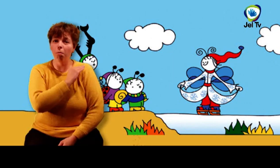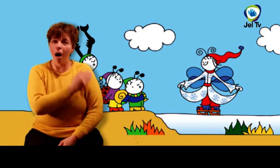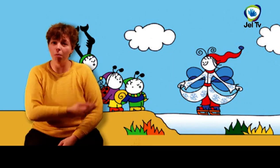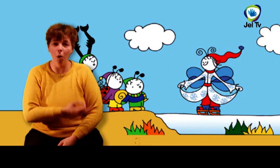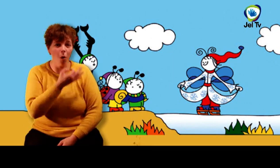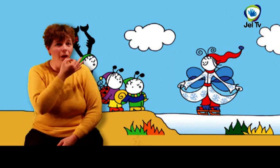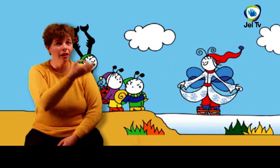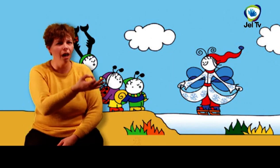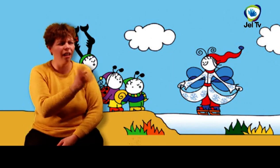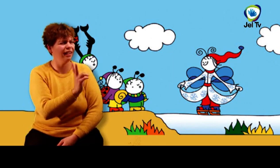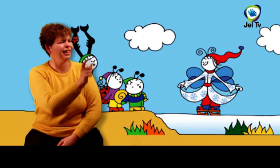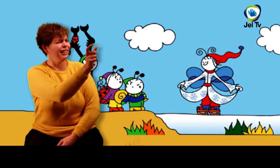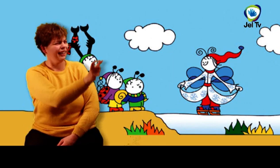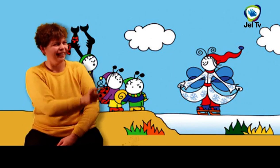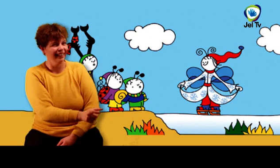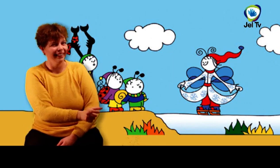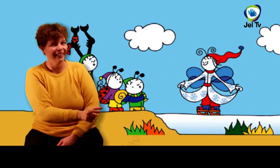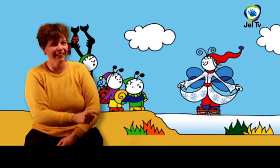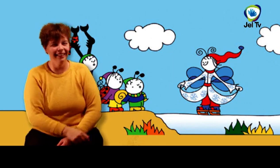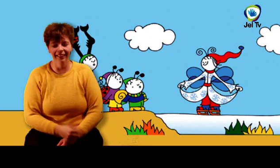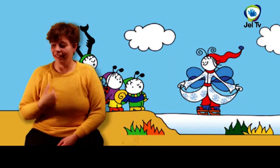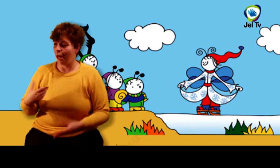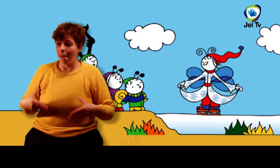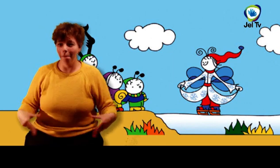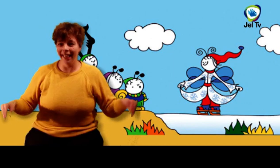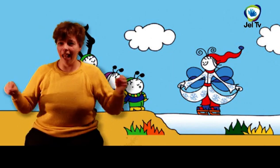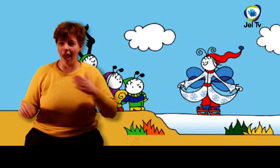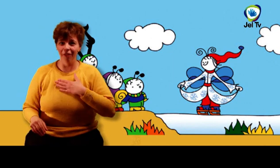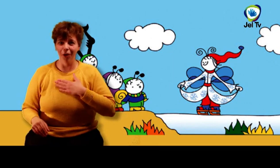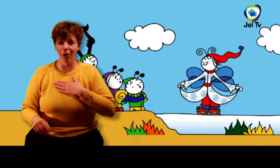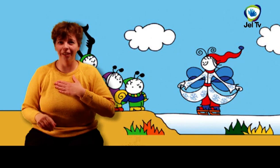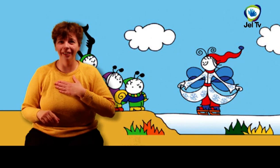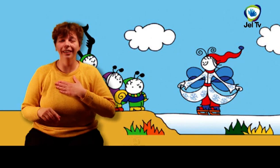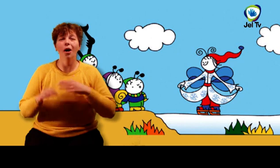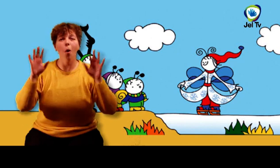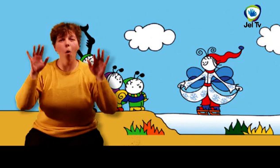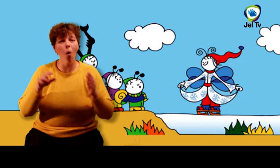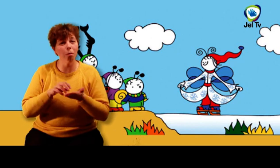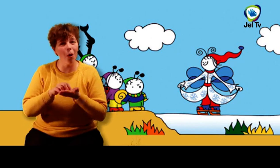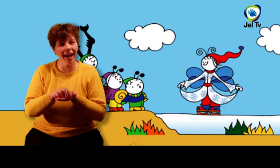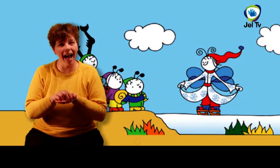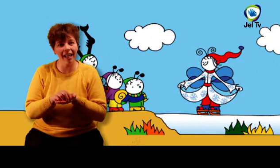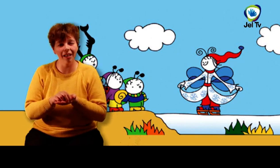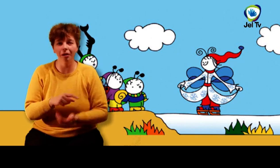Nahát! Ki vagy te?- kérdezte Babóca. Milla vagyok, a hóbogár.